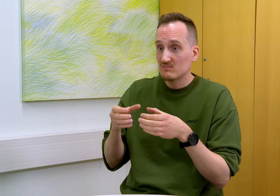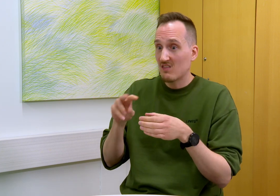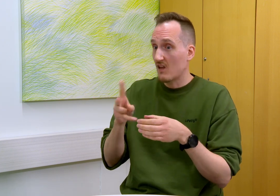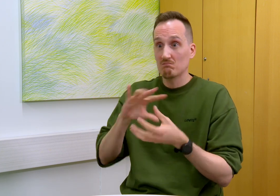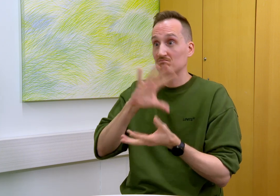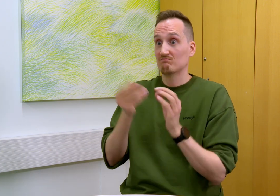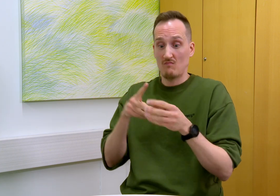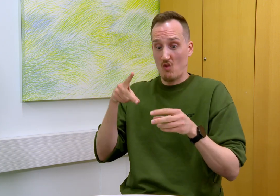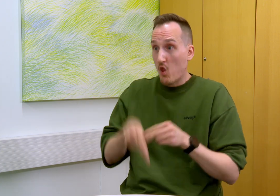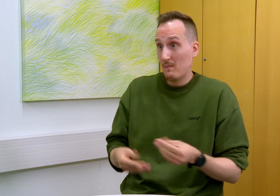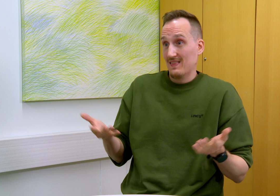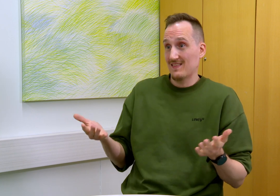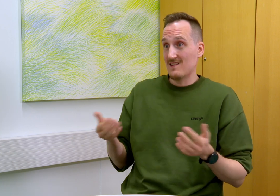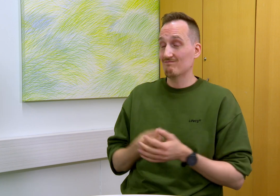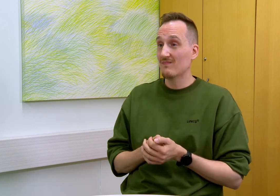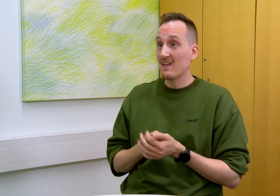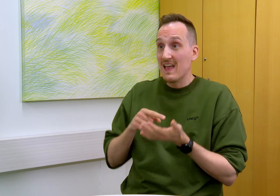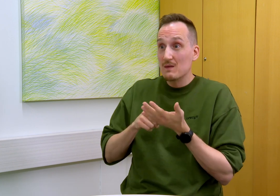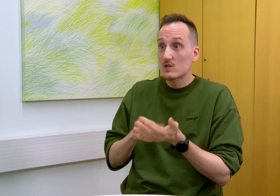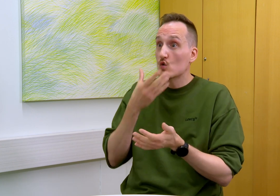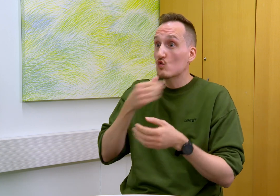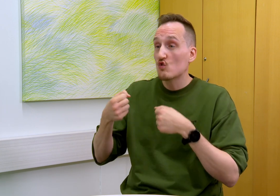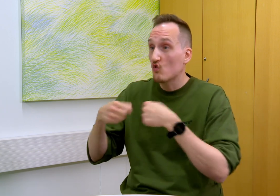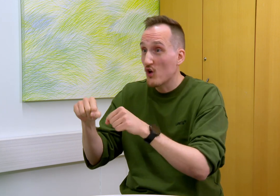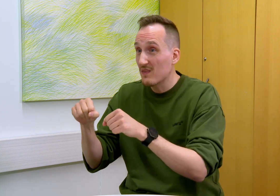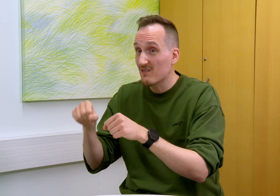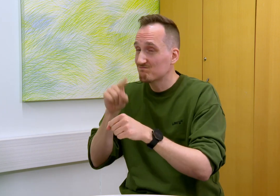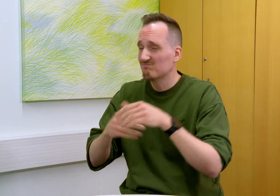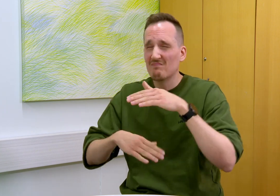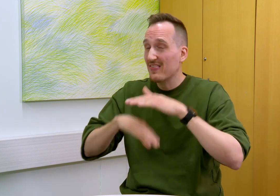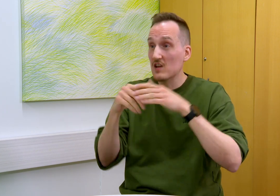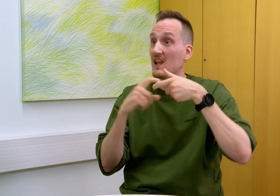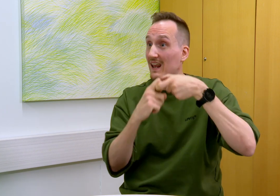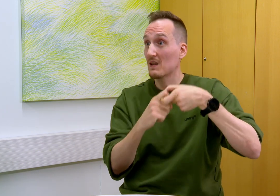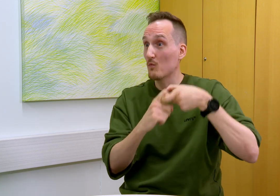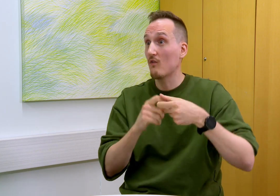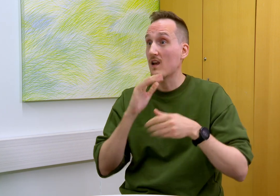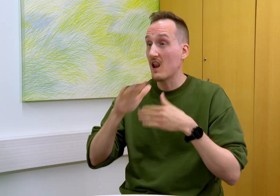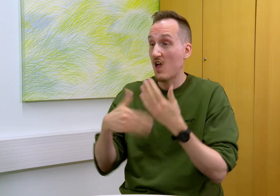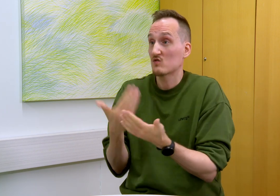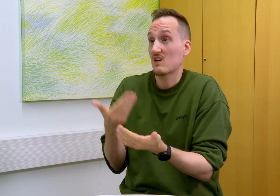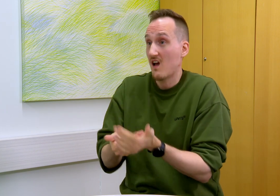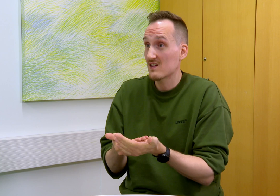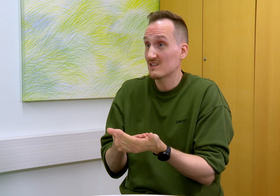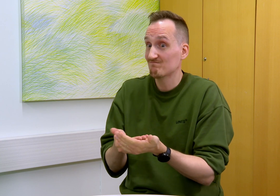tai jopa lakkauttamaan ne kokonaan. Esimerkiksi nuorisotoimintamme on täysin riippuvainen lahjoituksista, -